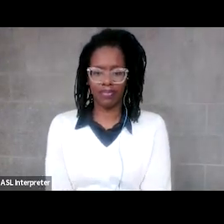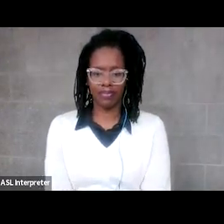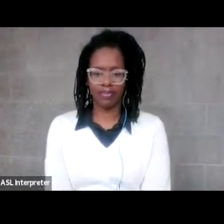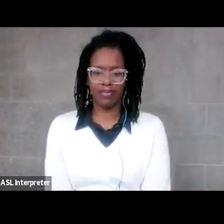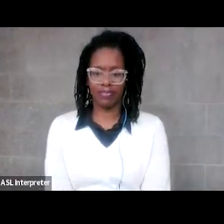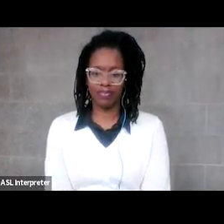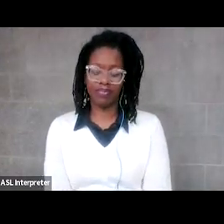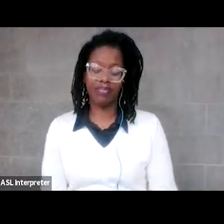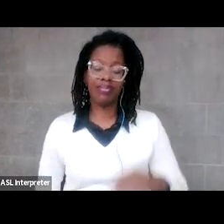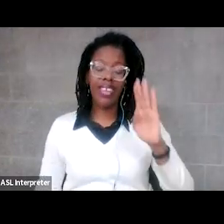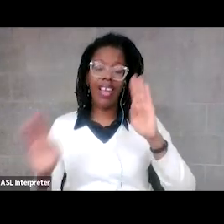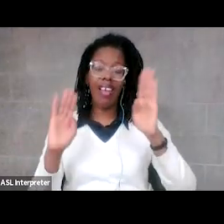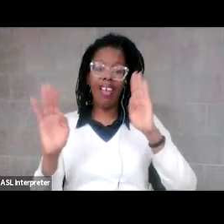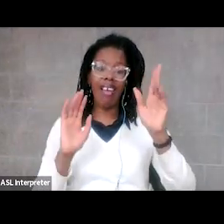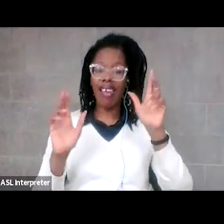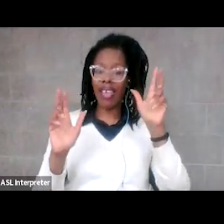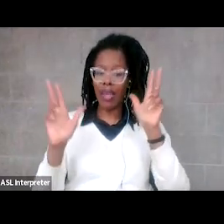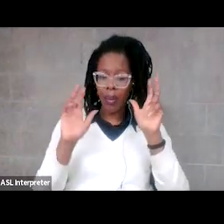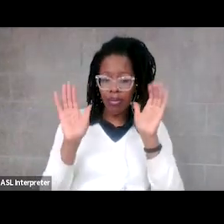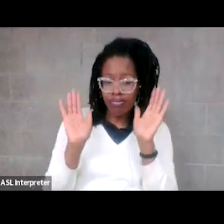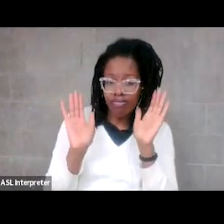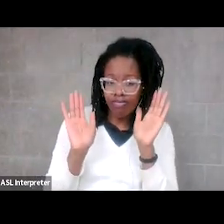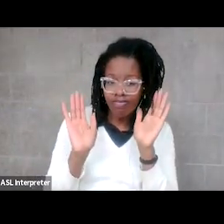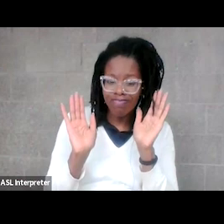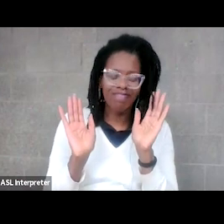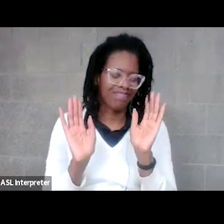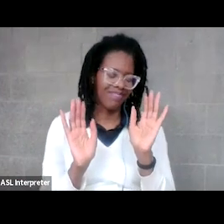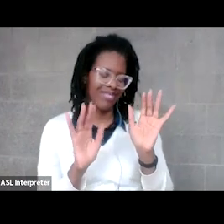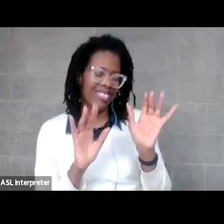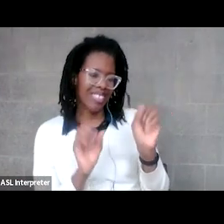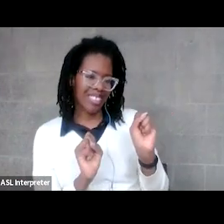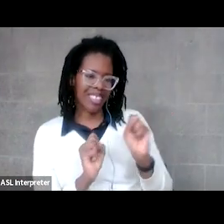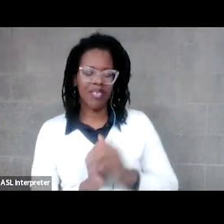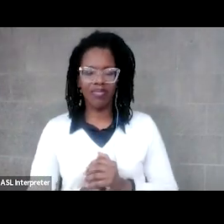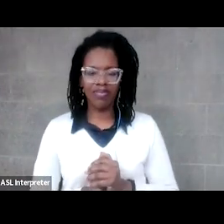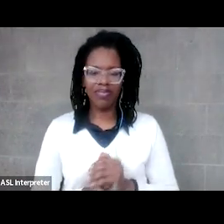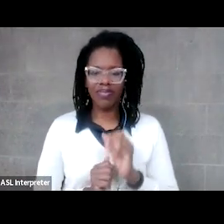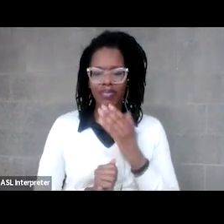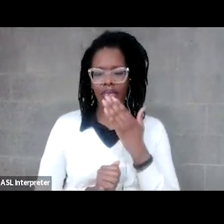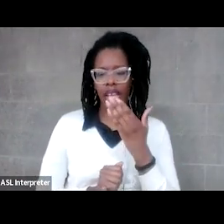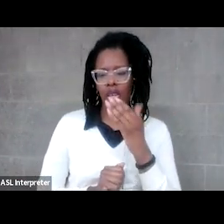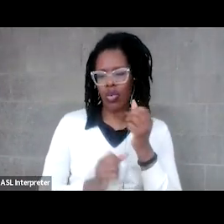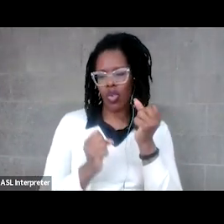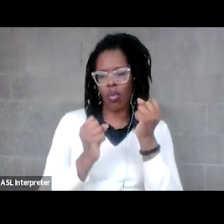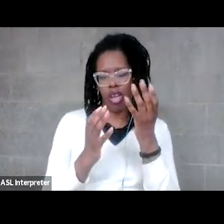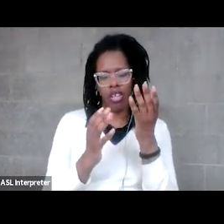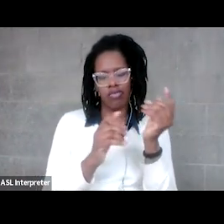[Zuzanna] Hola, ¿me escuchan? Sí. Hola. Ok. Gracias por tenerme aquí.